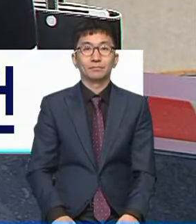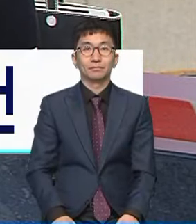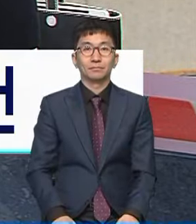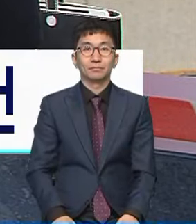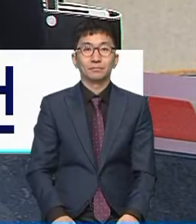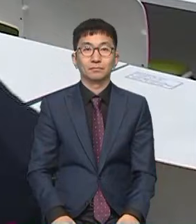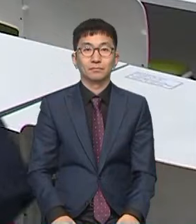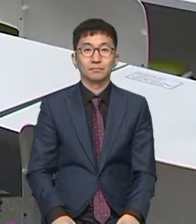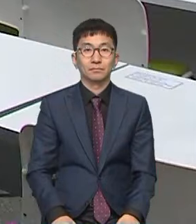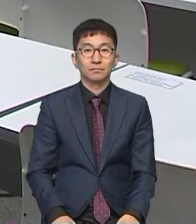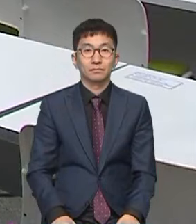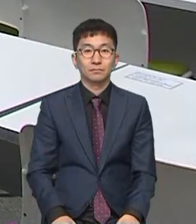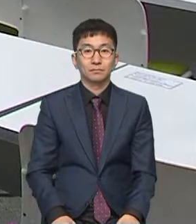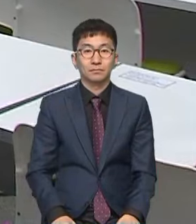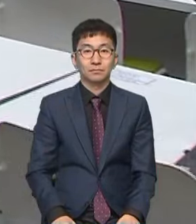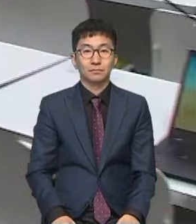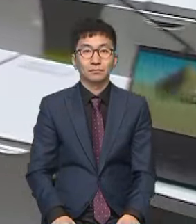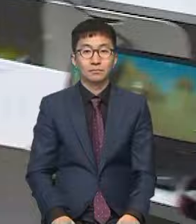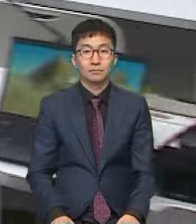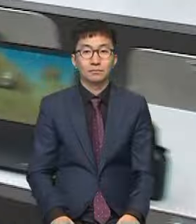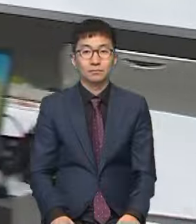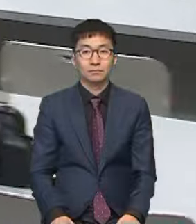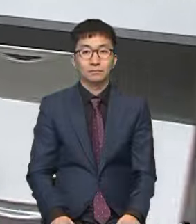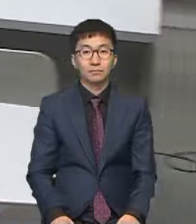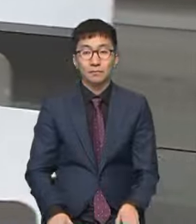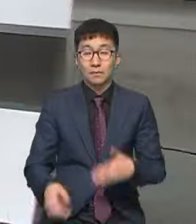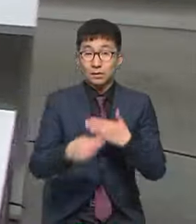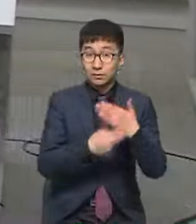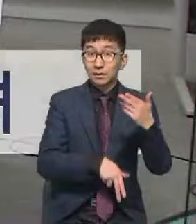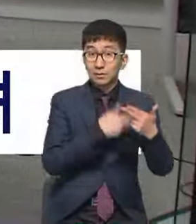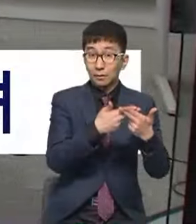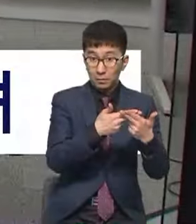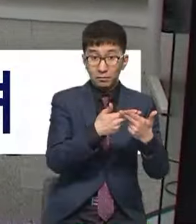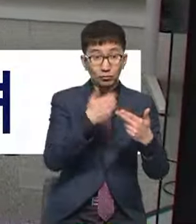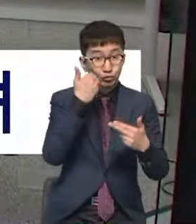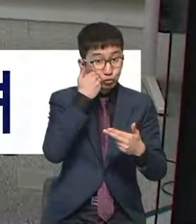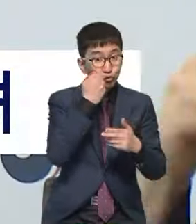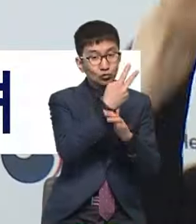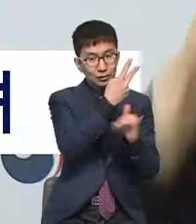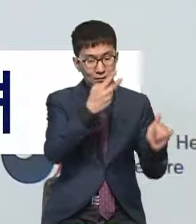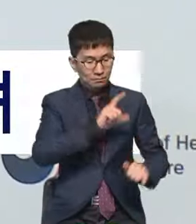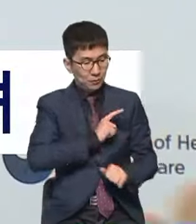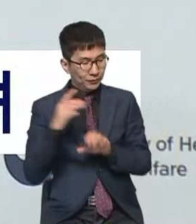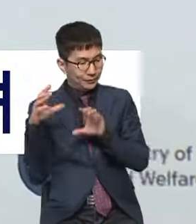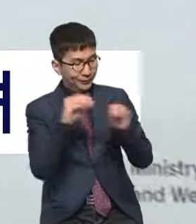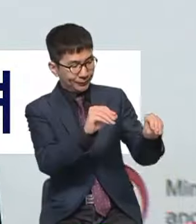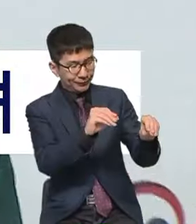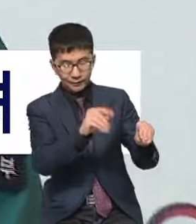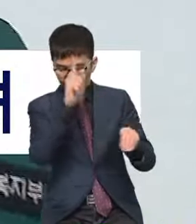최호원 기자가 짚어봤습니다. (기자) 의협 지도부 2명에 대해 면허정지를 사전 통보한 정부는 병원을